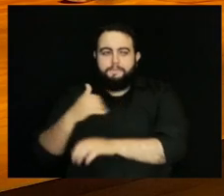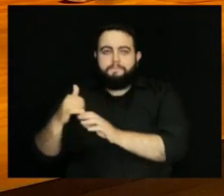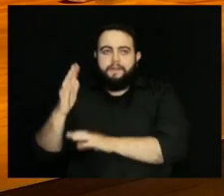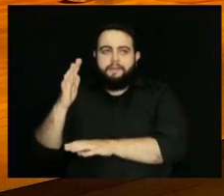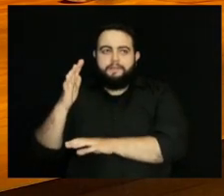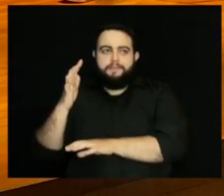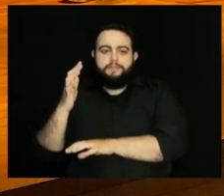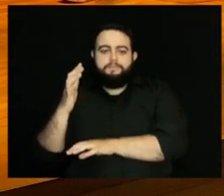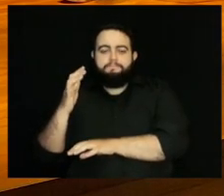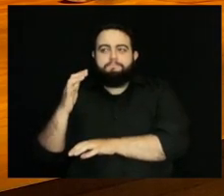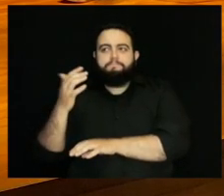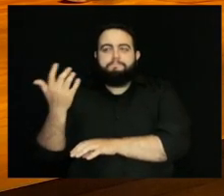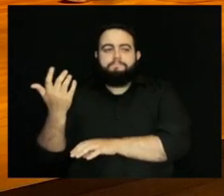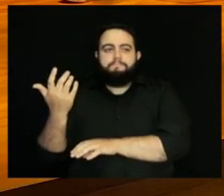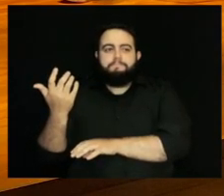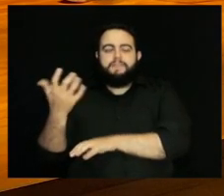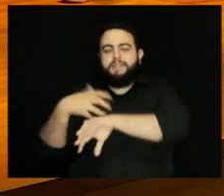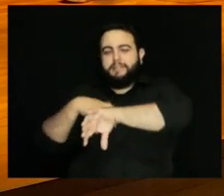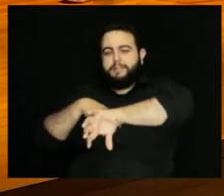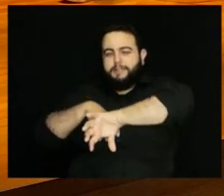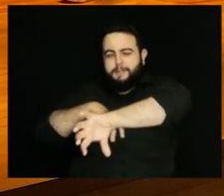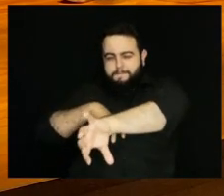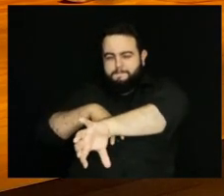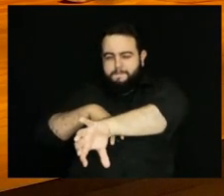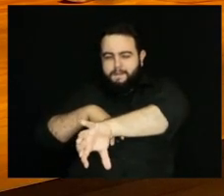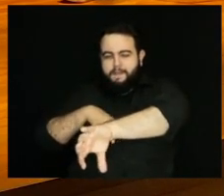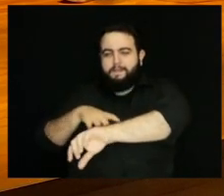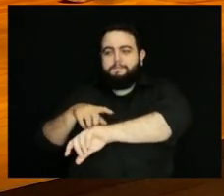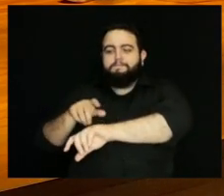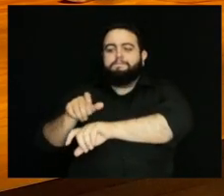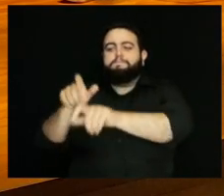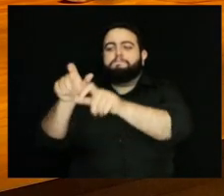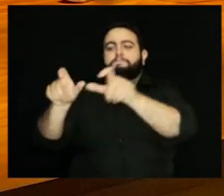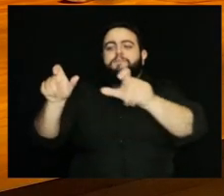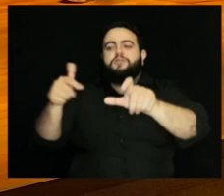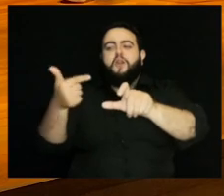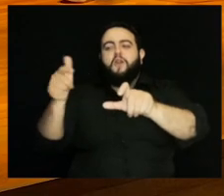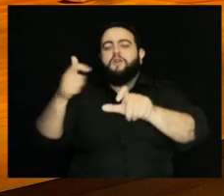achar que as pessoas acham a gente menos e portanto a gente tem que se achar